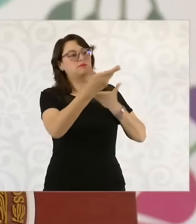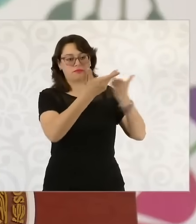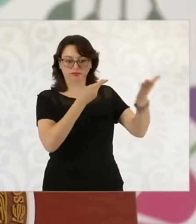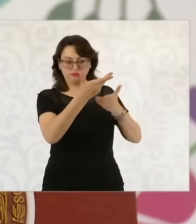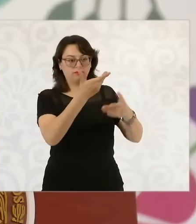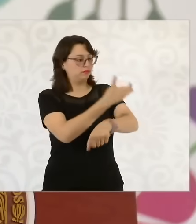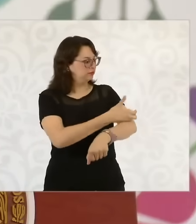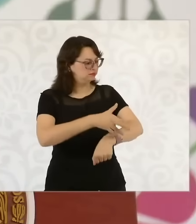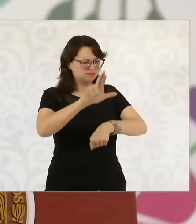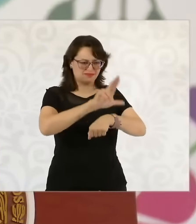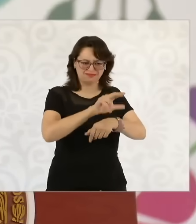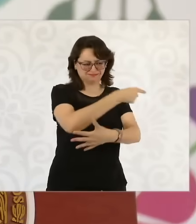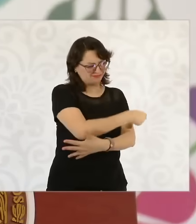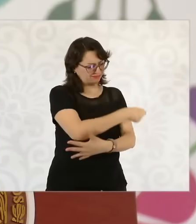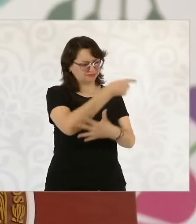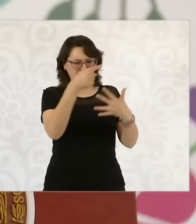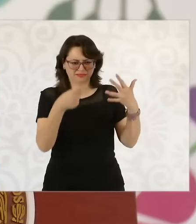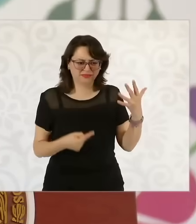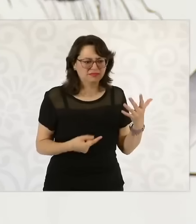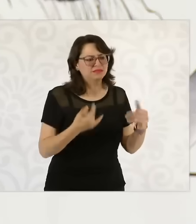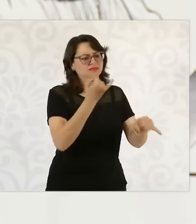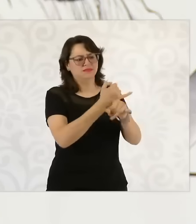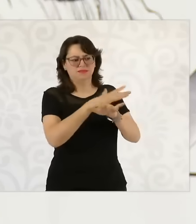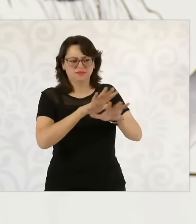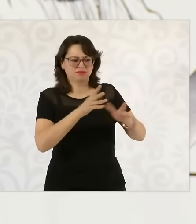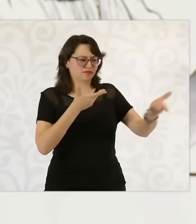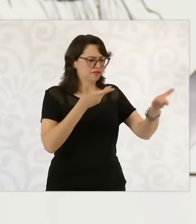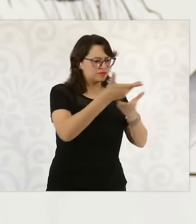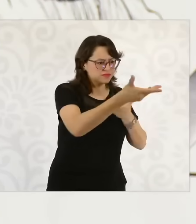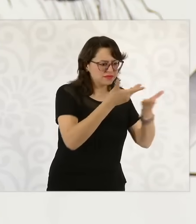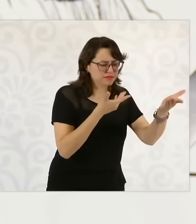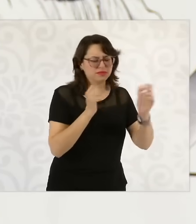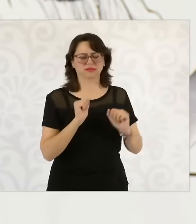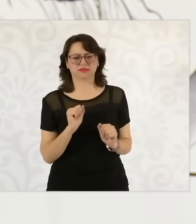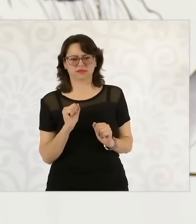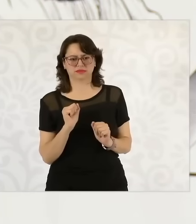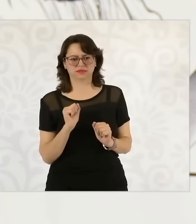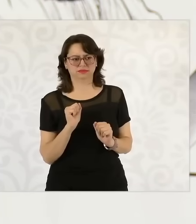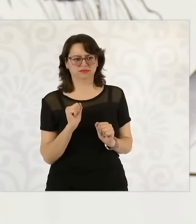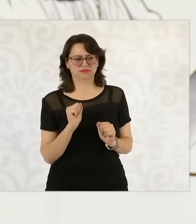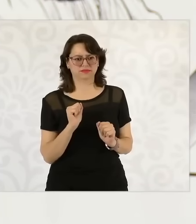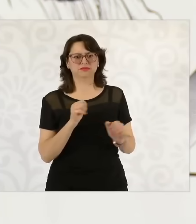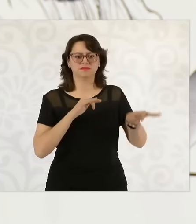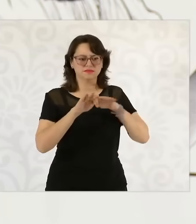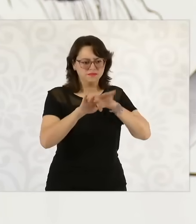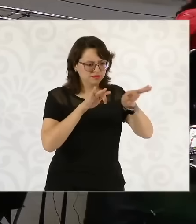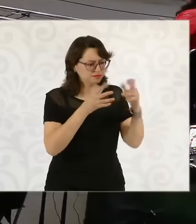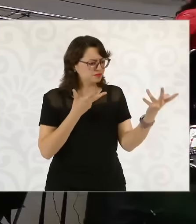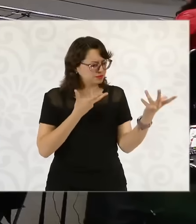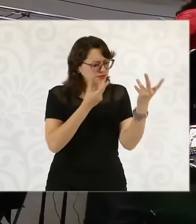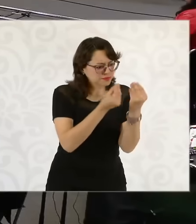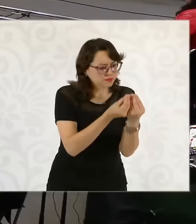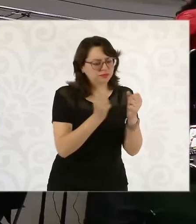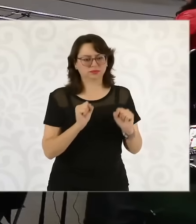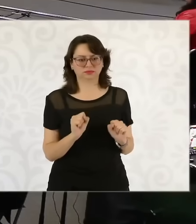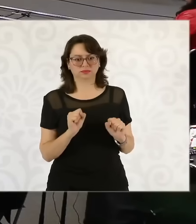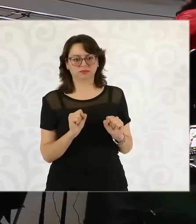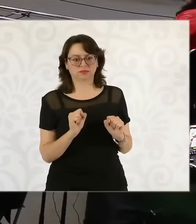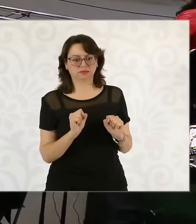muchas maneras se puede colaborar en información en trabajo conjunto pero ellos del lado de la